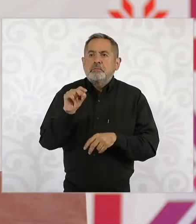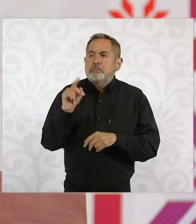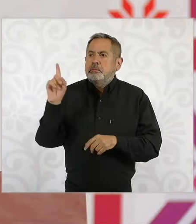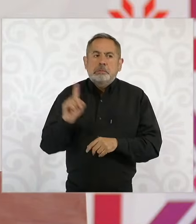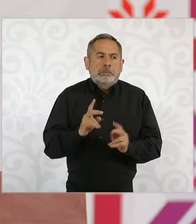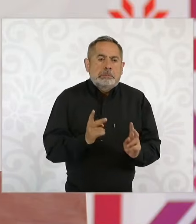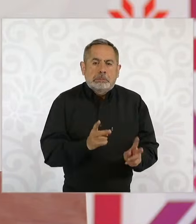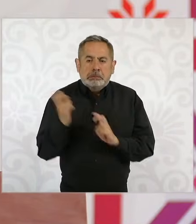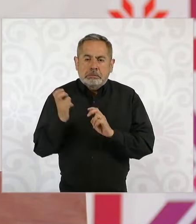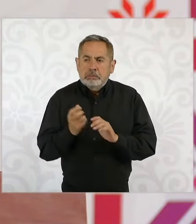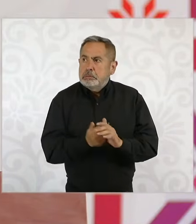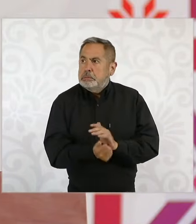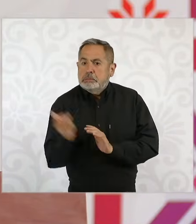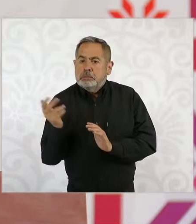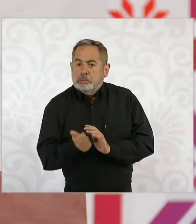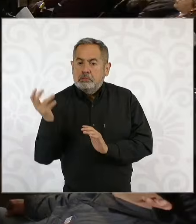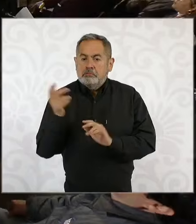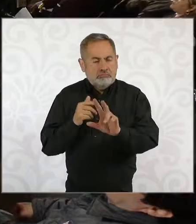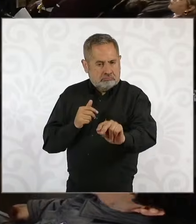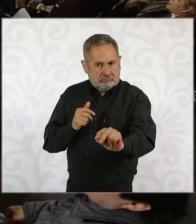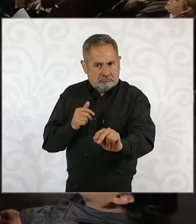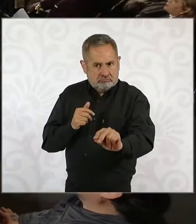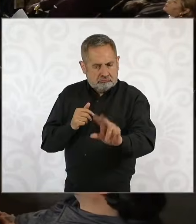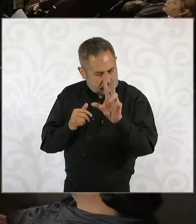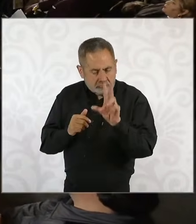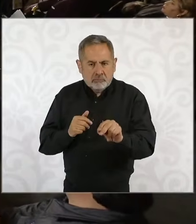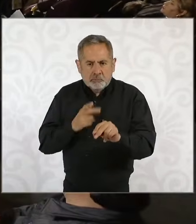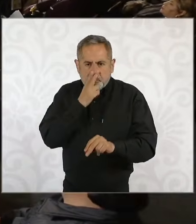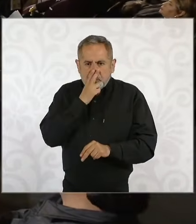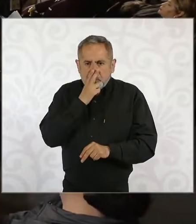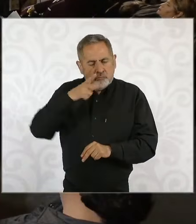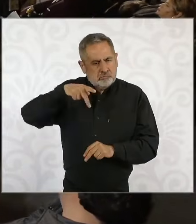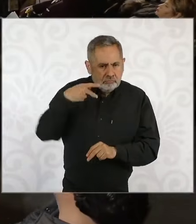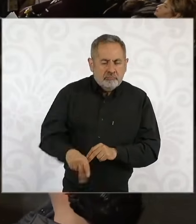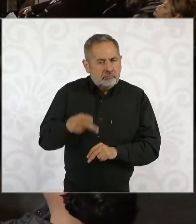también para que se preserve adecuadamente el patrimonio arqueológico. También estaba